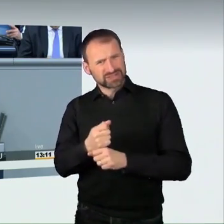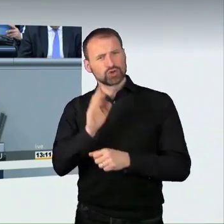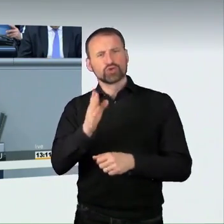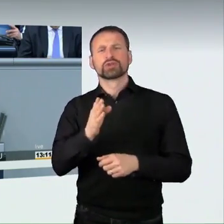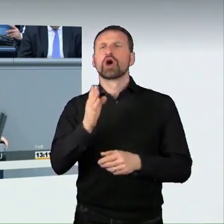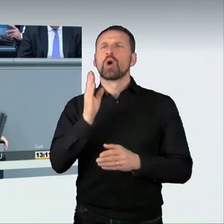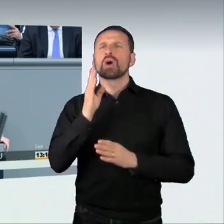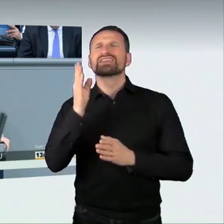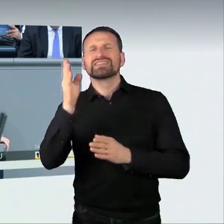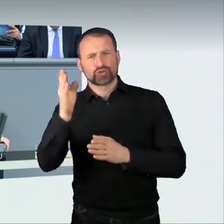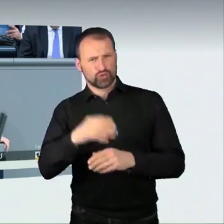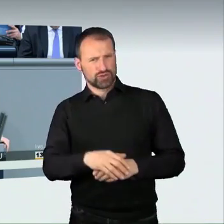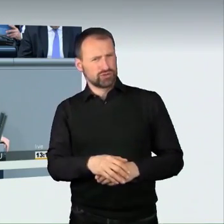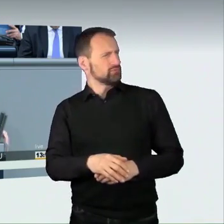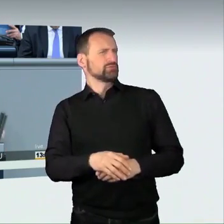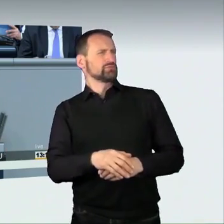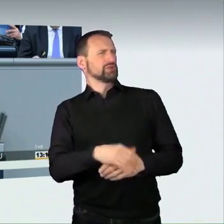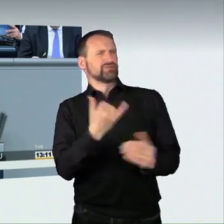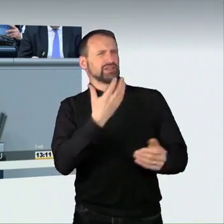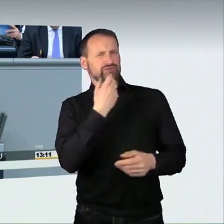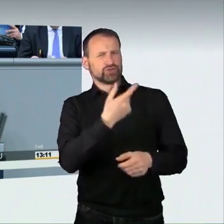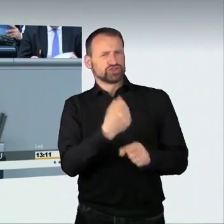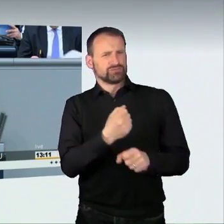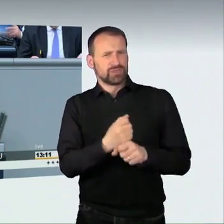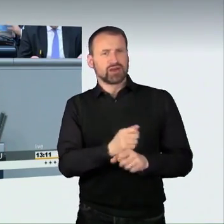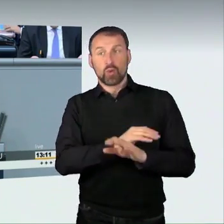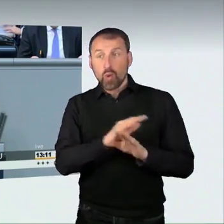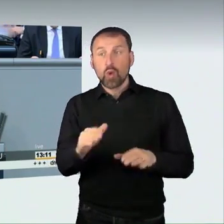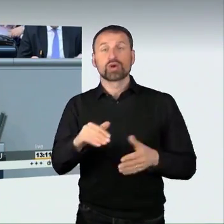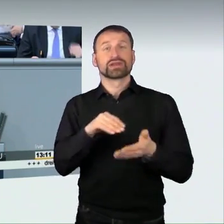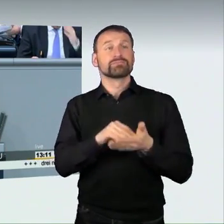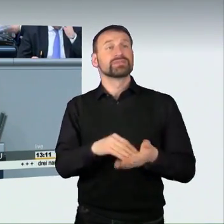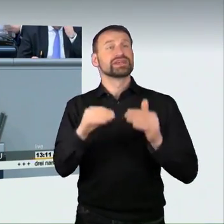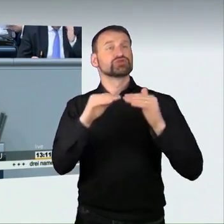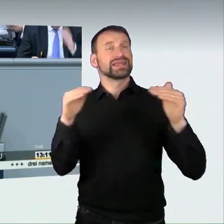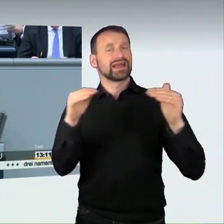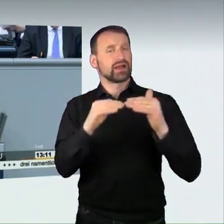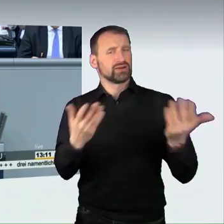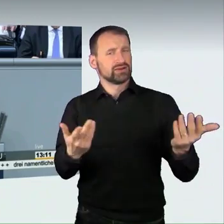Wie wollen Sie in dieser Frage eine Orientierung bekommen? Sie schütten nicht nur das Kind mit dem Bade aus,